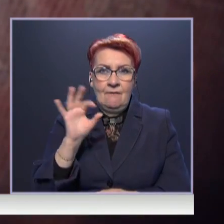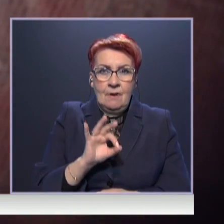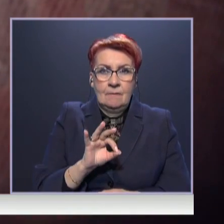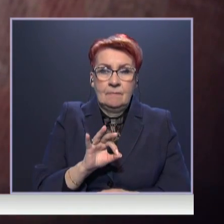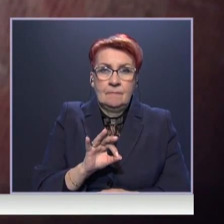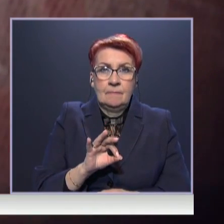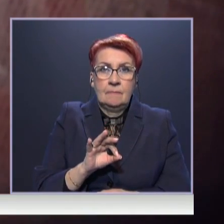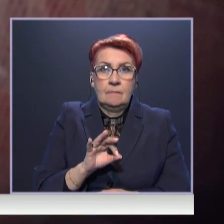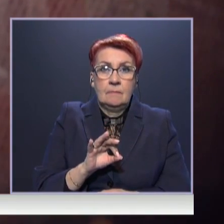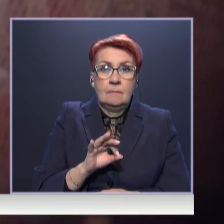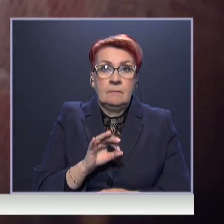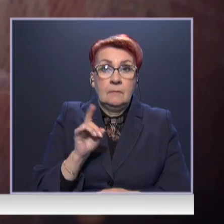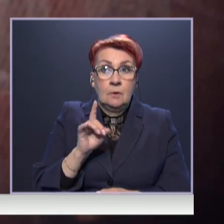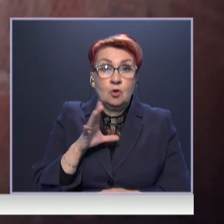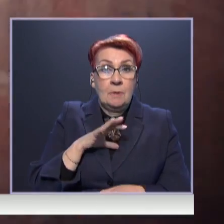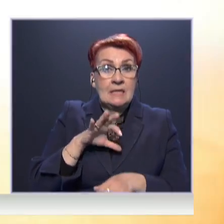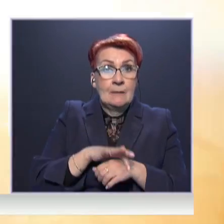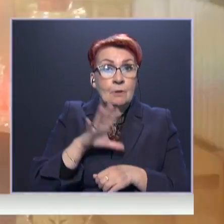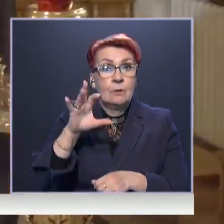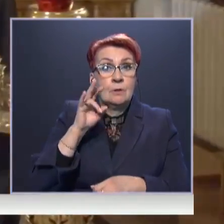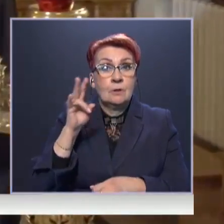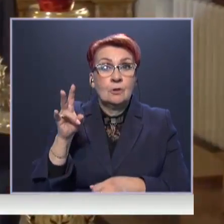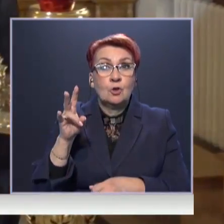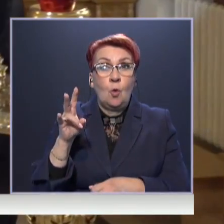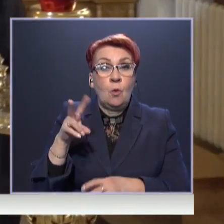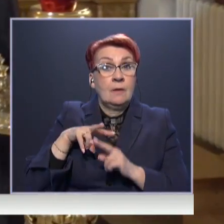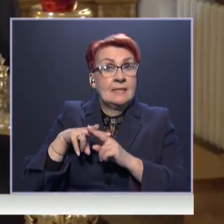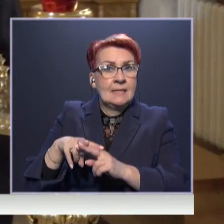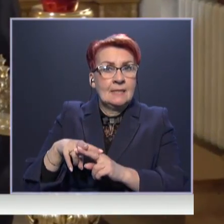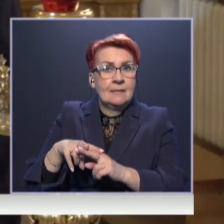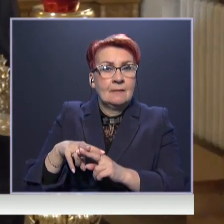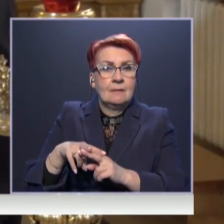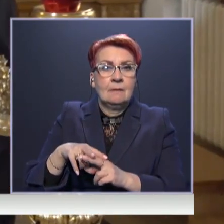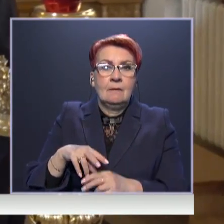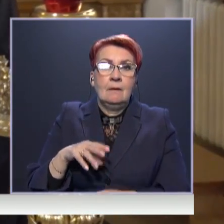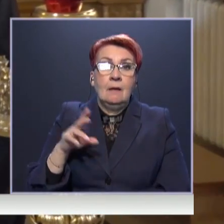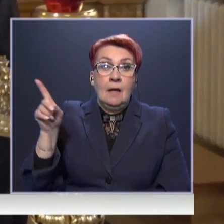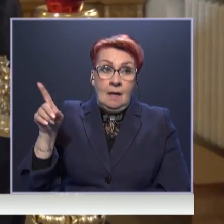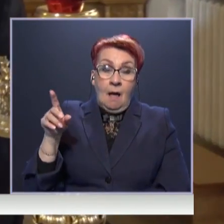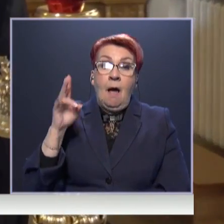им было замечено что вообще-то он сидит Он же у вас и сидит